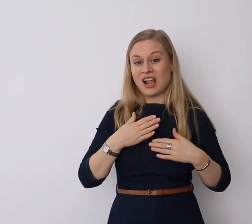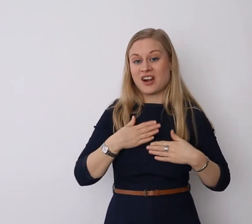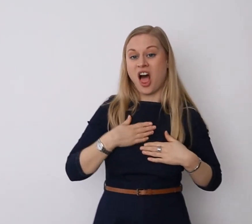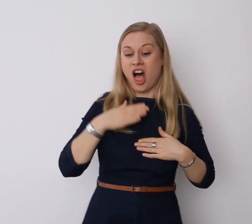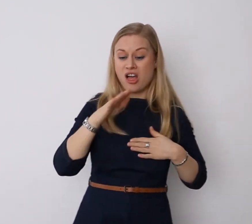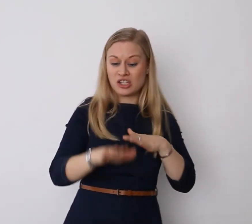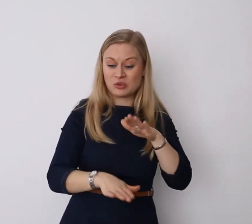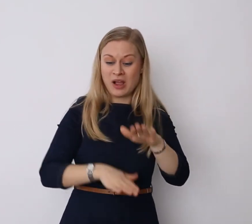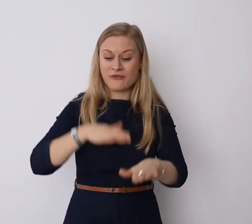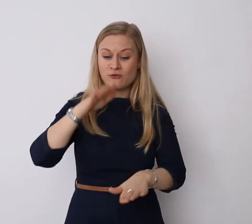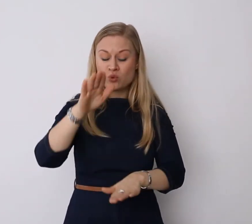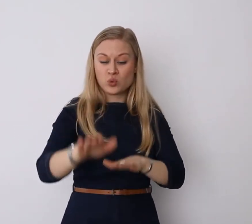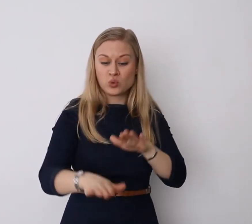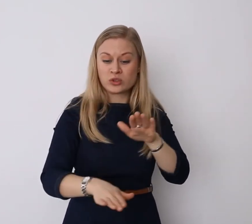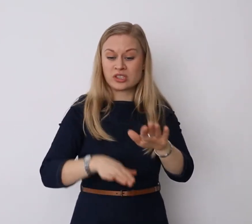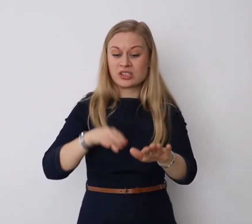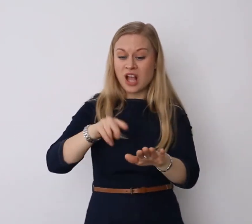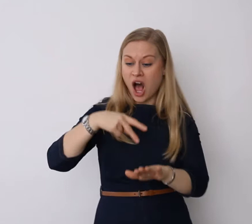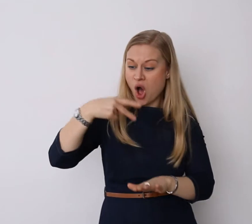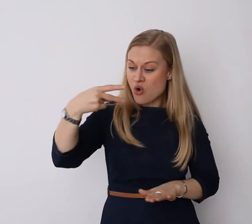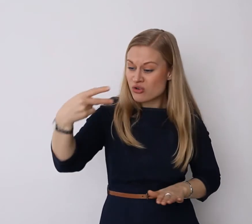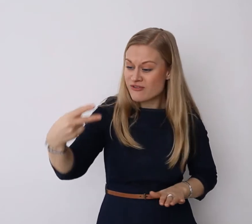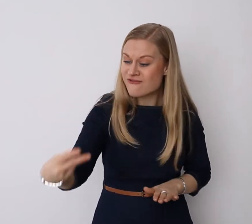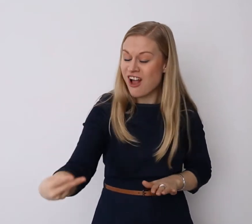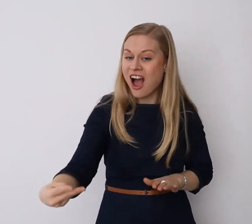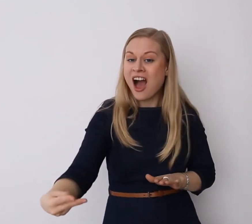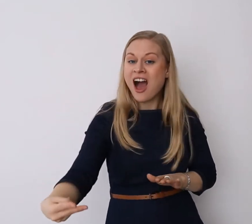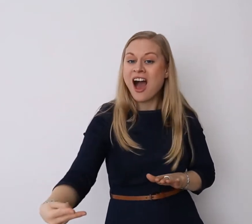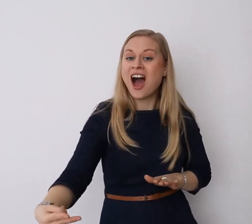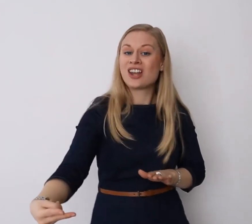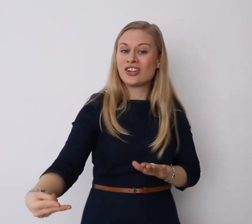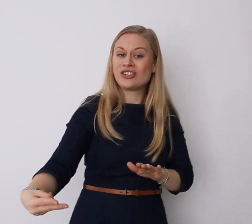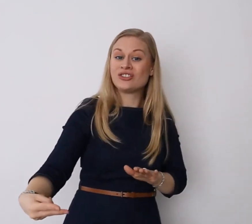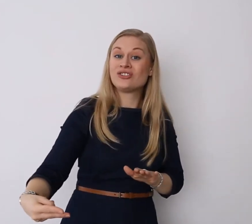En als mijn voeten zouden falen,